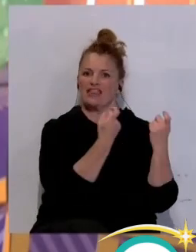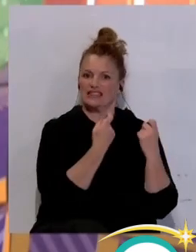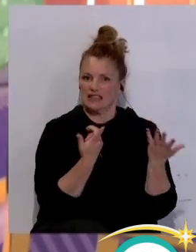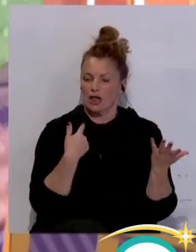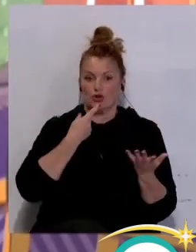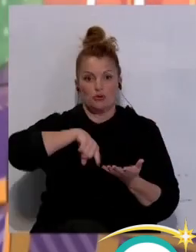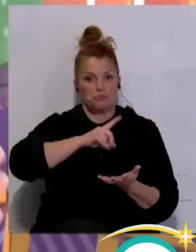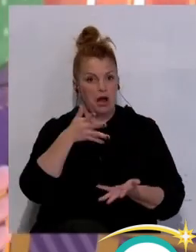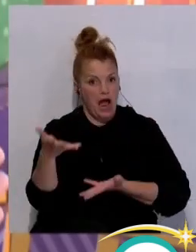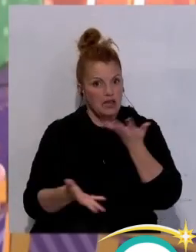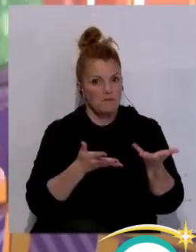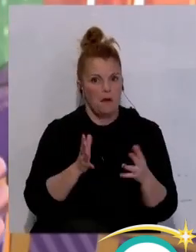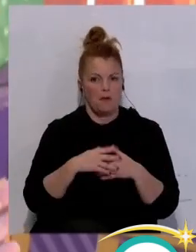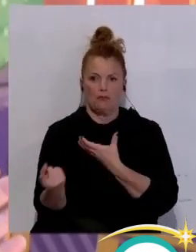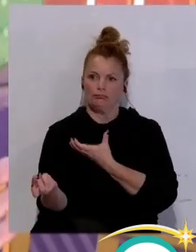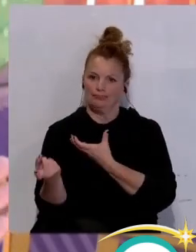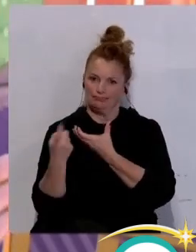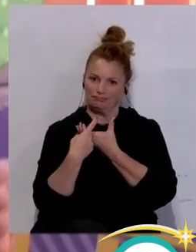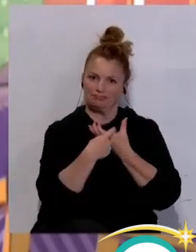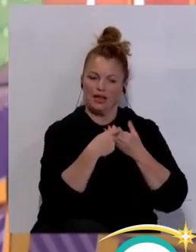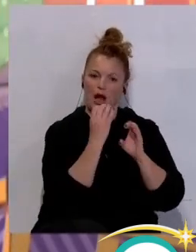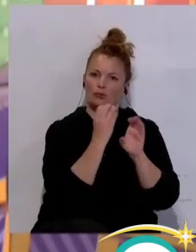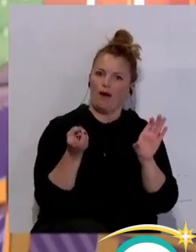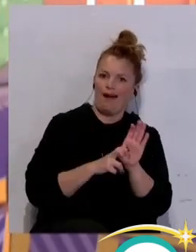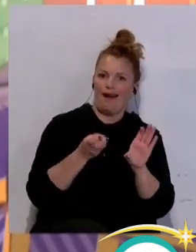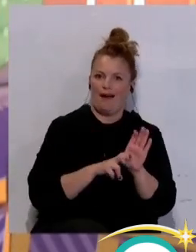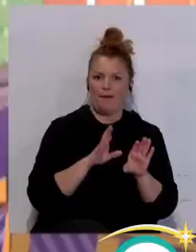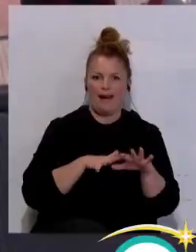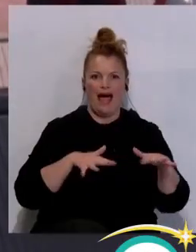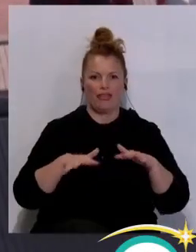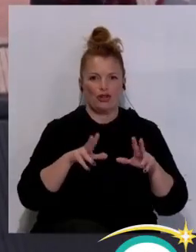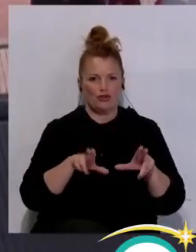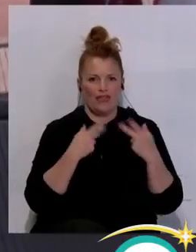el mundo a poder subir al autobús y participar en esta acción social además de Cádiz el bus de la